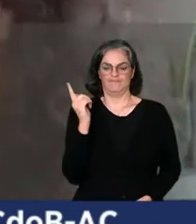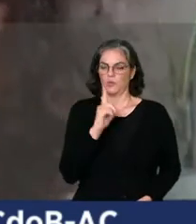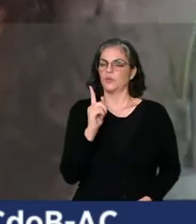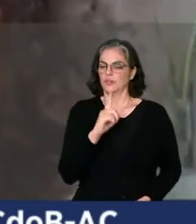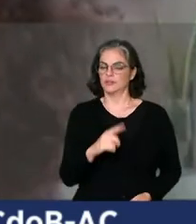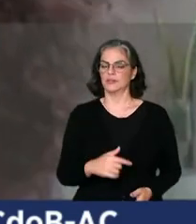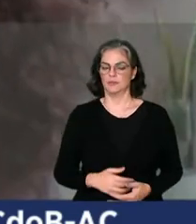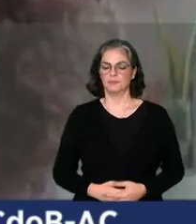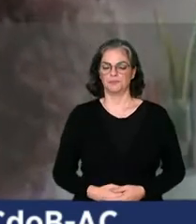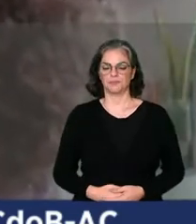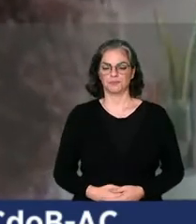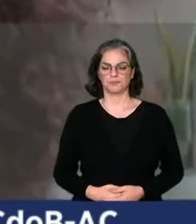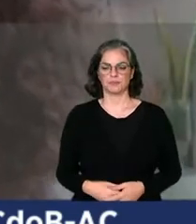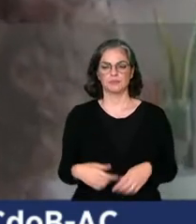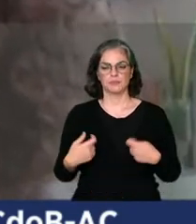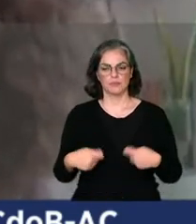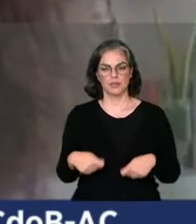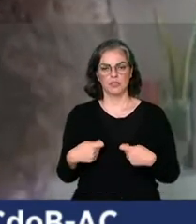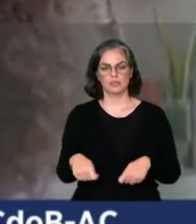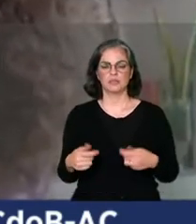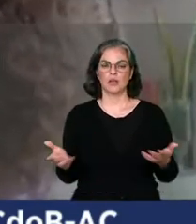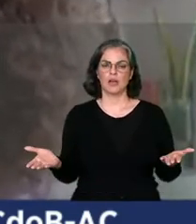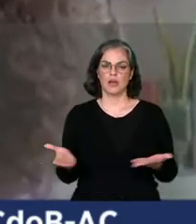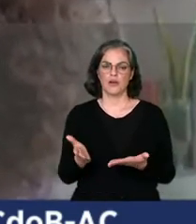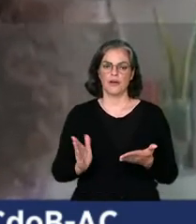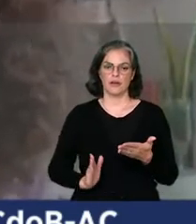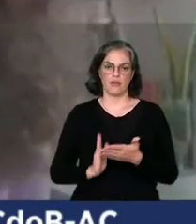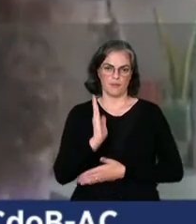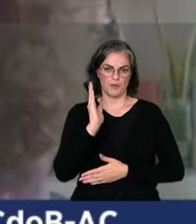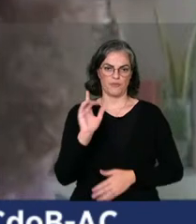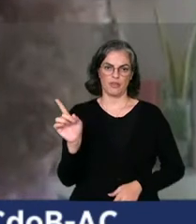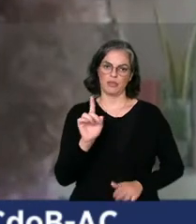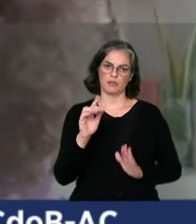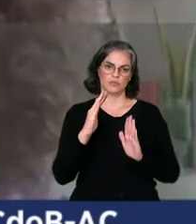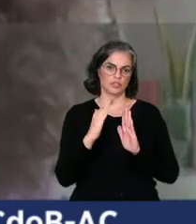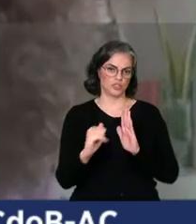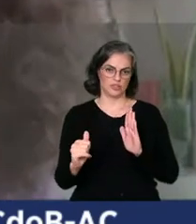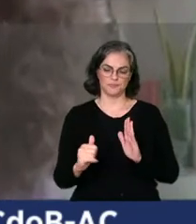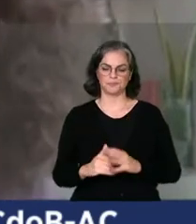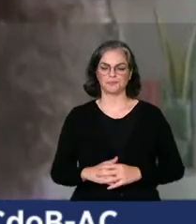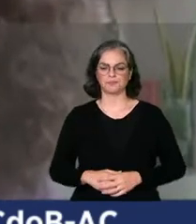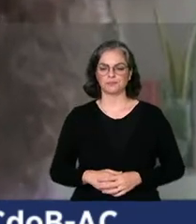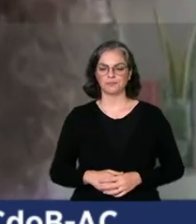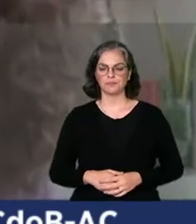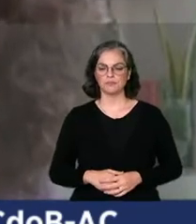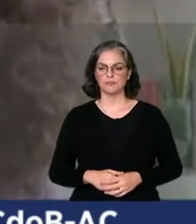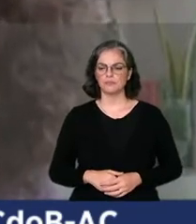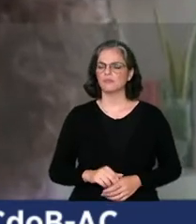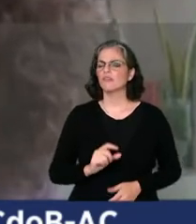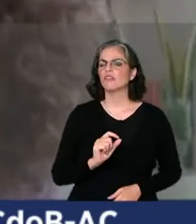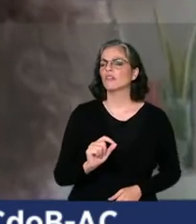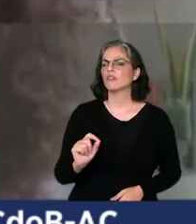APOIO A CULTURA. ISSO É UM CONQUISTA PARA CULTURA. É PRECISO APROVAR AGORA ESSE PROJETO DE LEI SEM RETIRAR DE